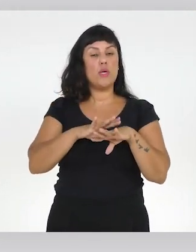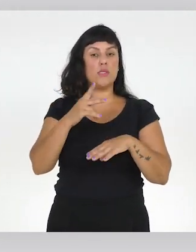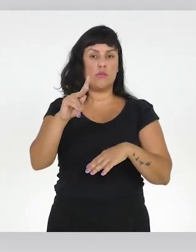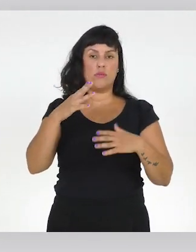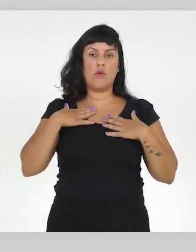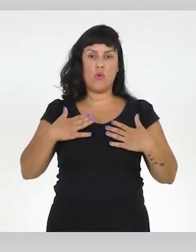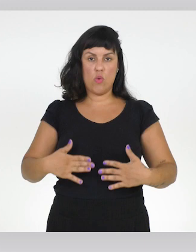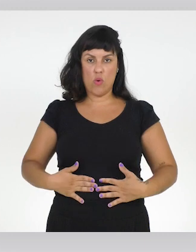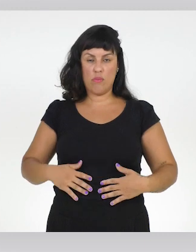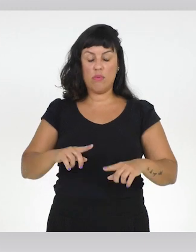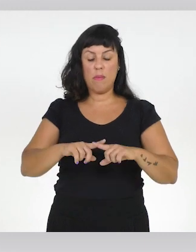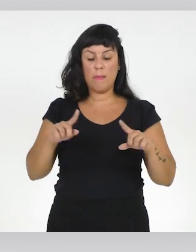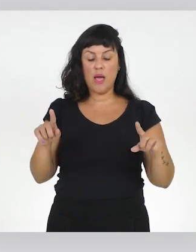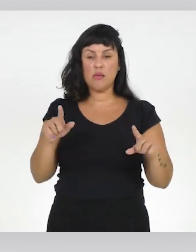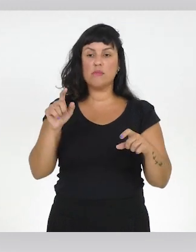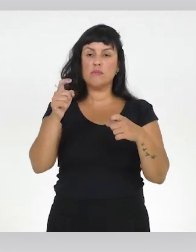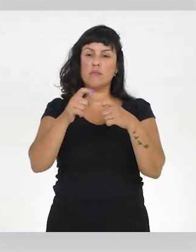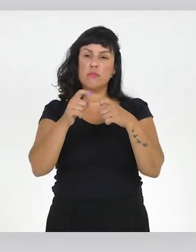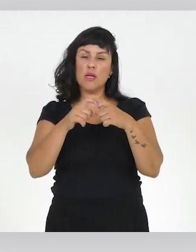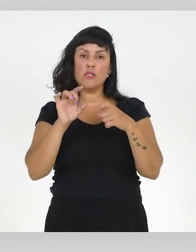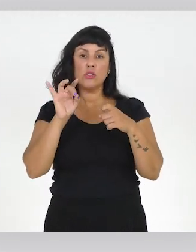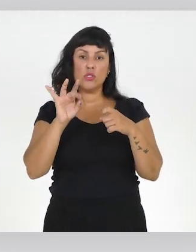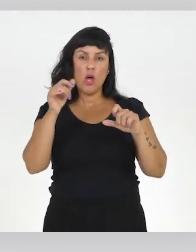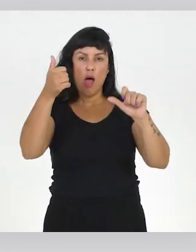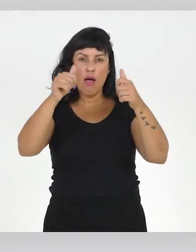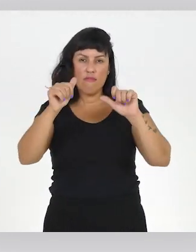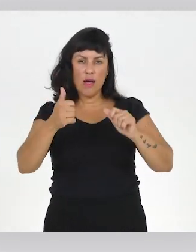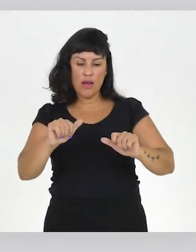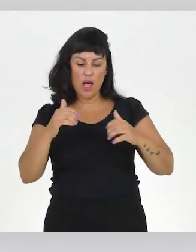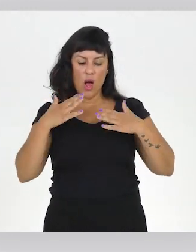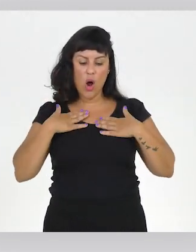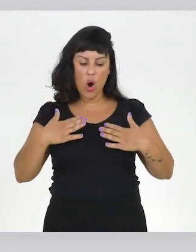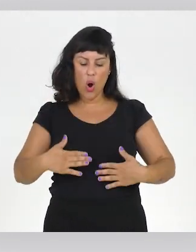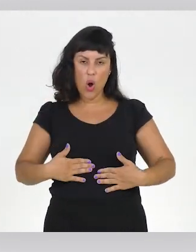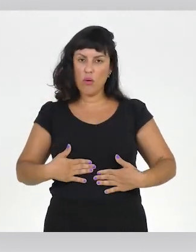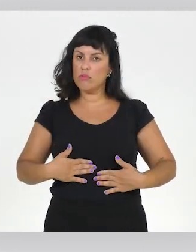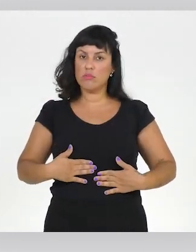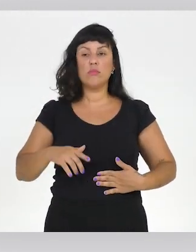só no mecanismo, ele também avalia os efeitos colaterais